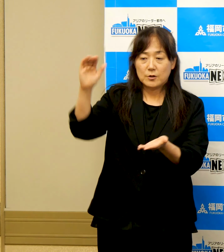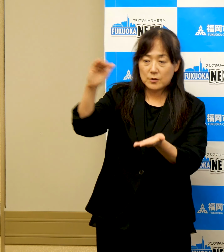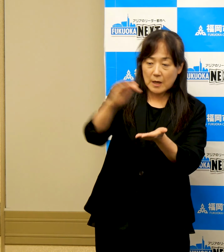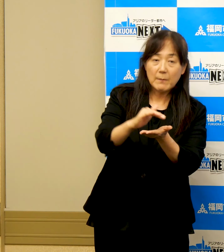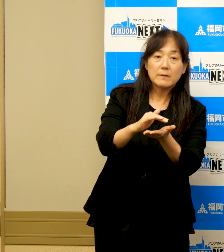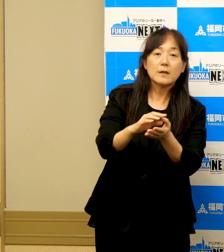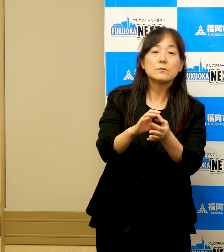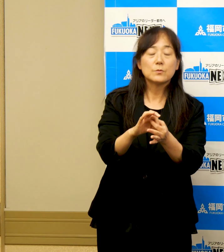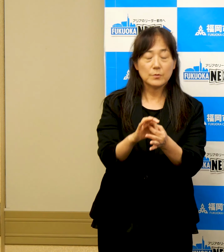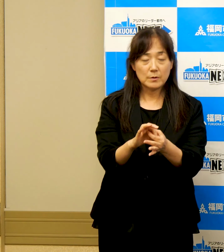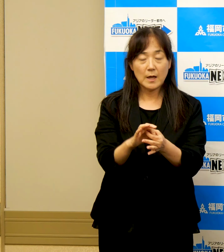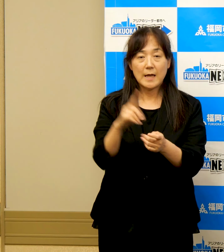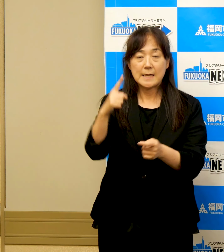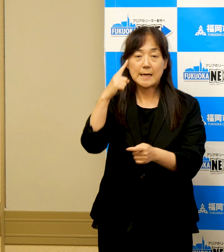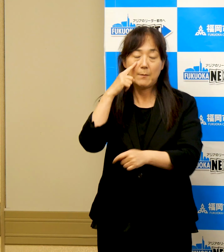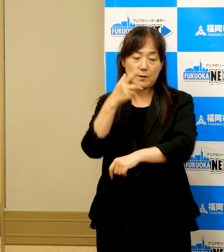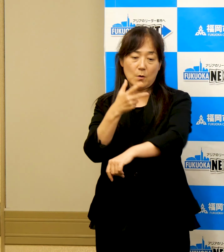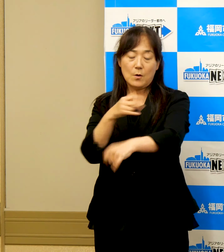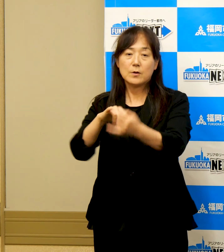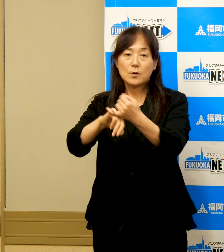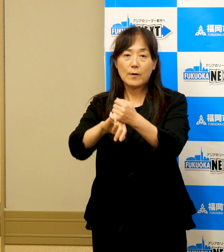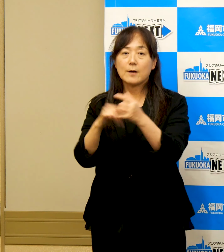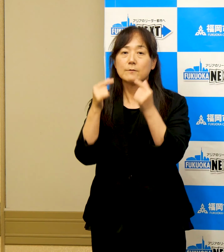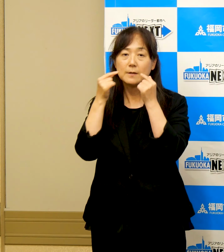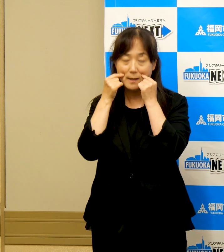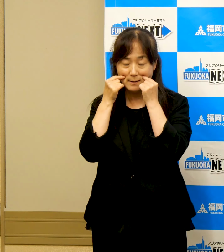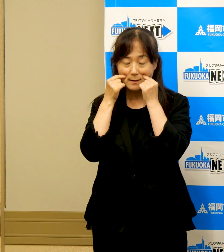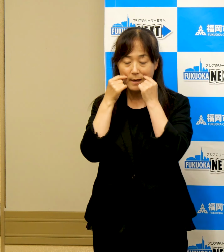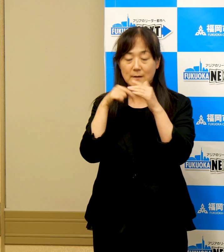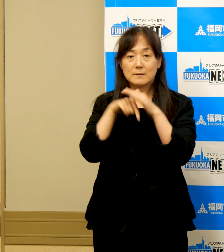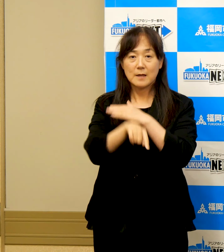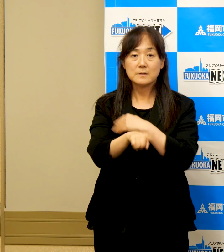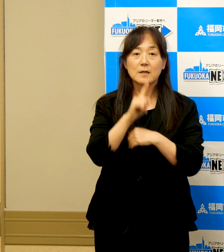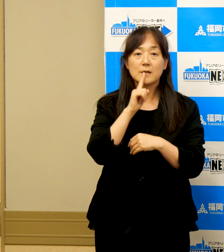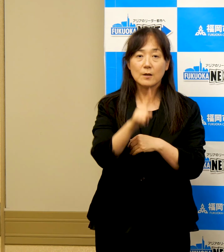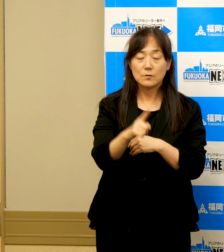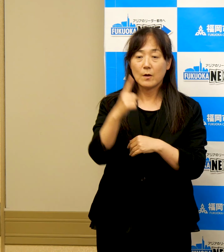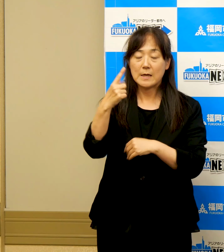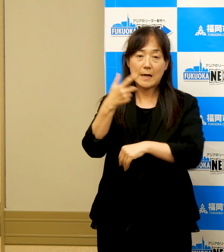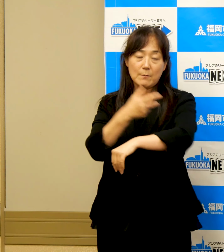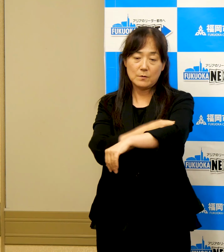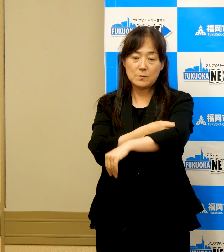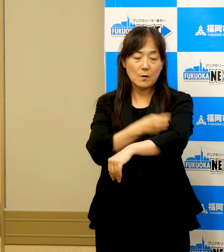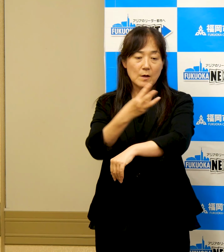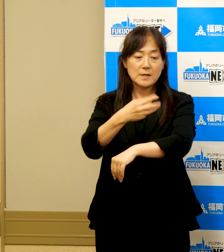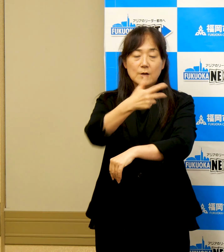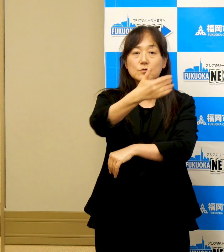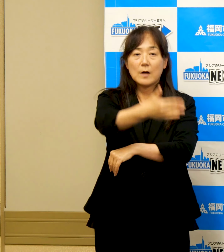ですから 今1回目の予約ができなくなっているんですよ それはなぜかというと 1回打つと3週間後に2回同じワクチンで